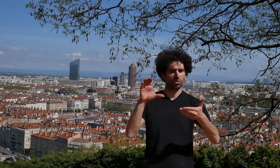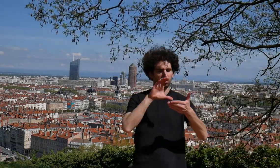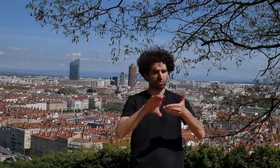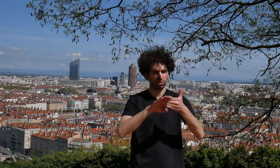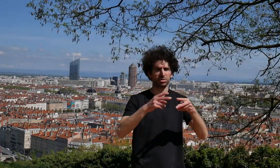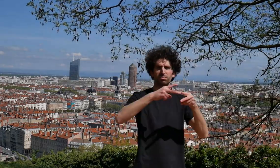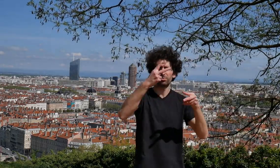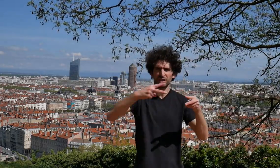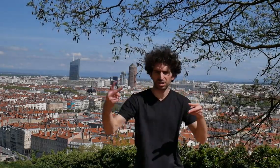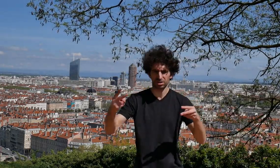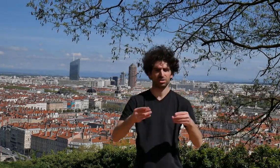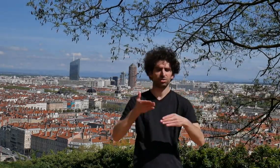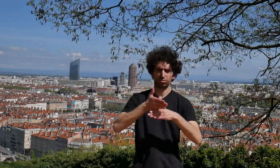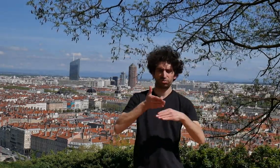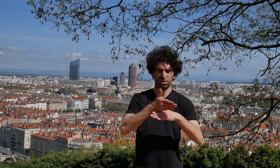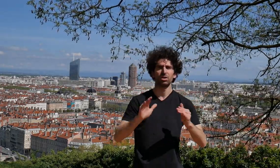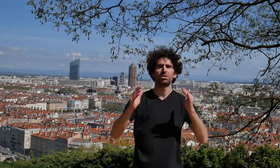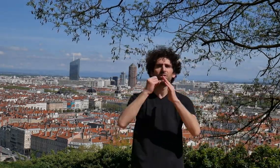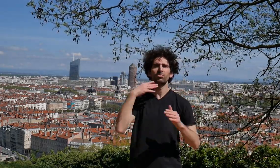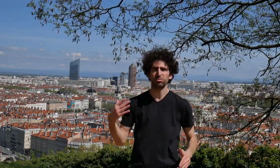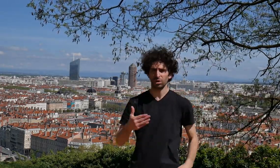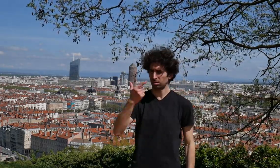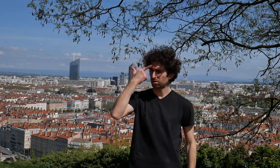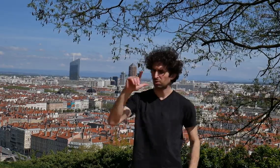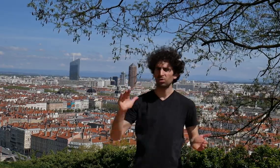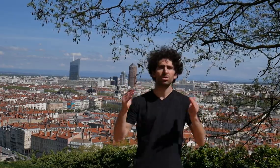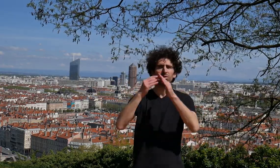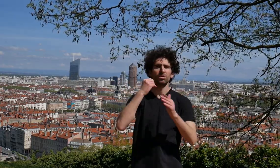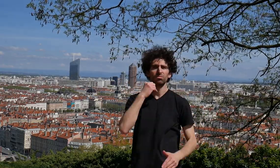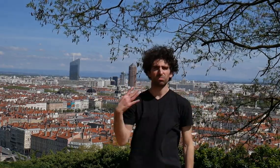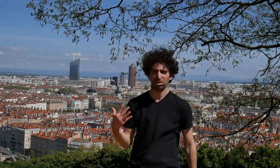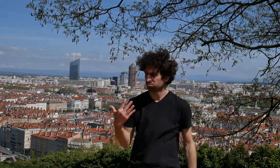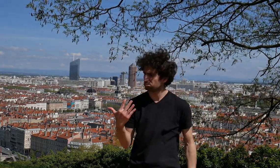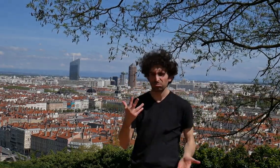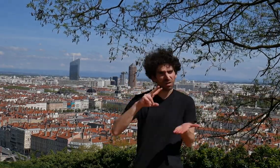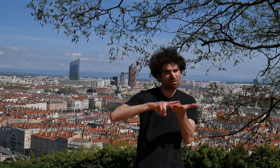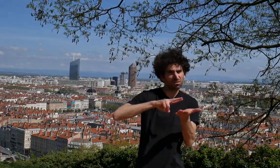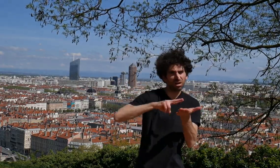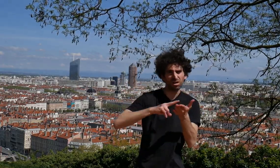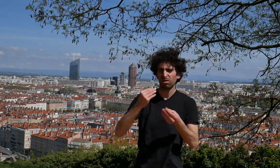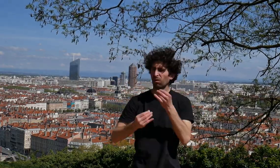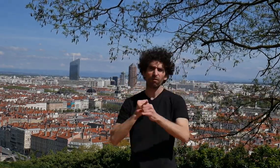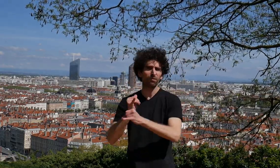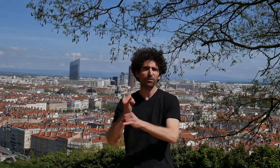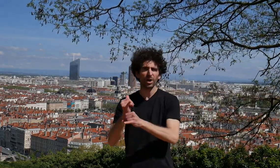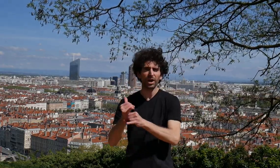Toulouse et les Pyrénées, le Jura et le Mont-Blanc, Lyon et le Mont-Blanc... C'est vrai ou c'est faux ?